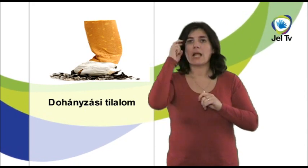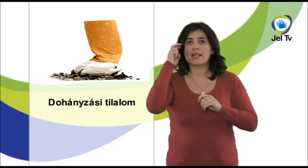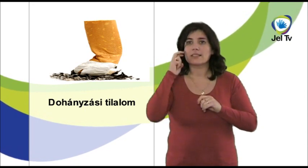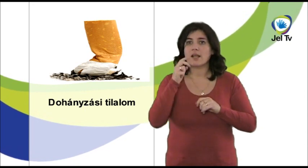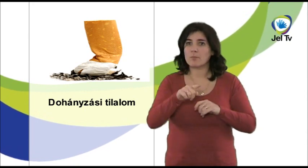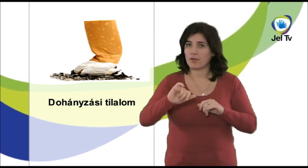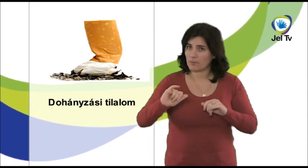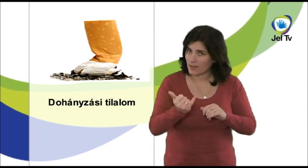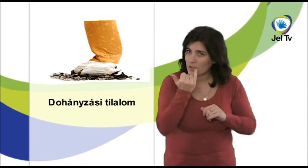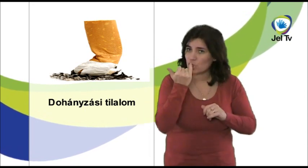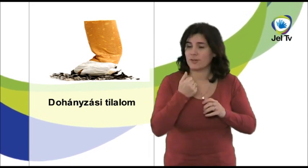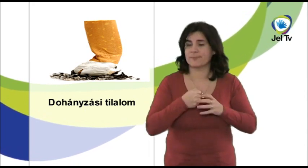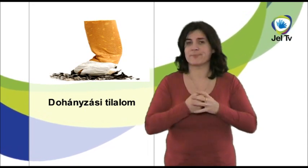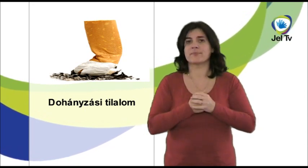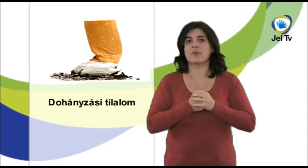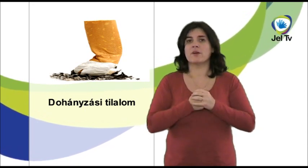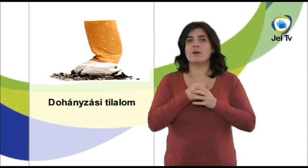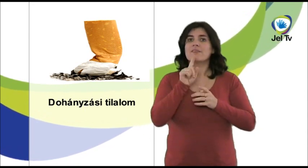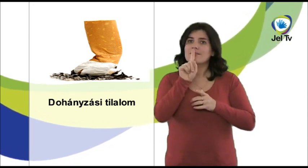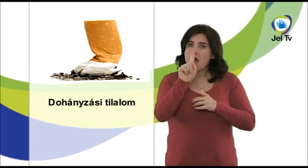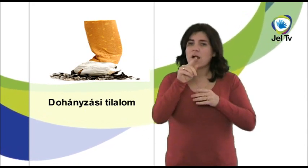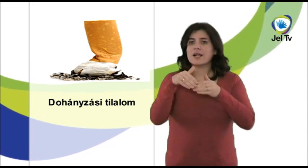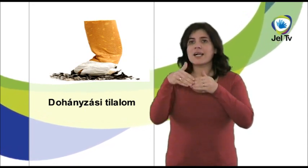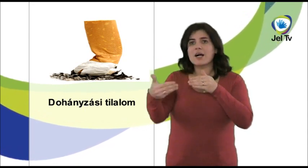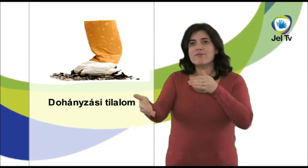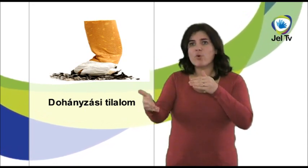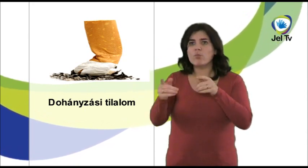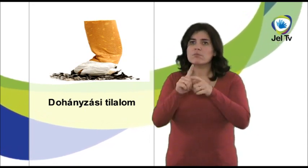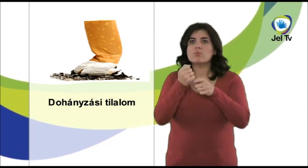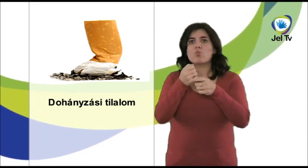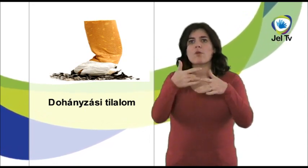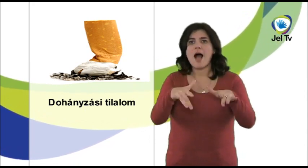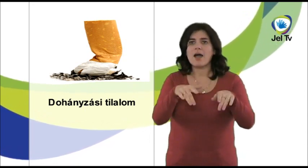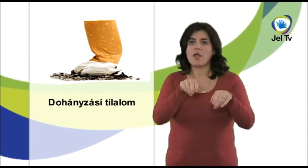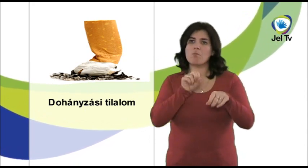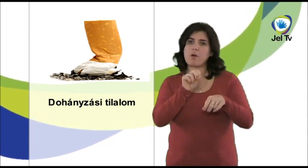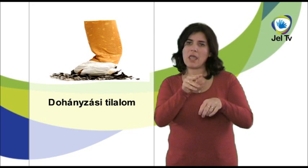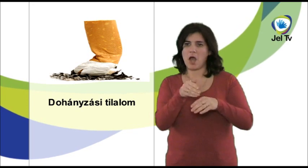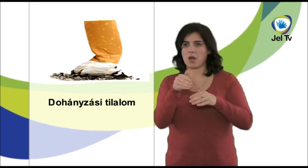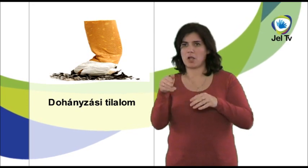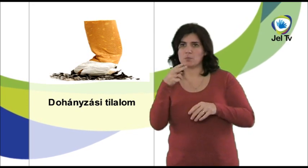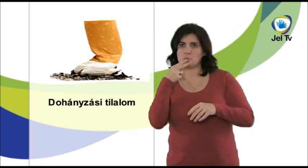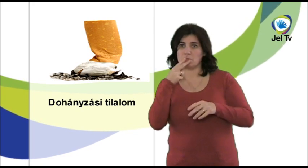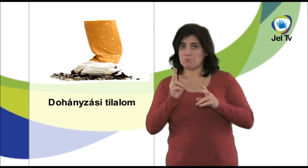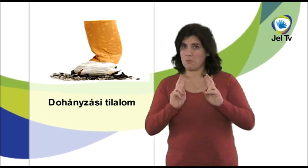És több intézményben is. De kívül, például a munkahely bejáratán kívül lehet dohányozni.